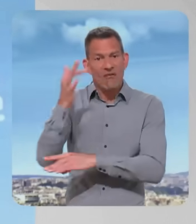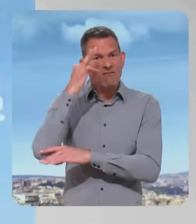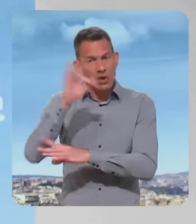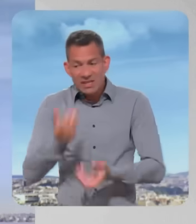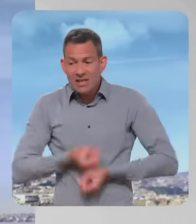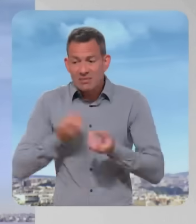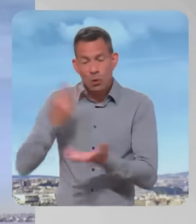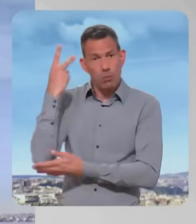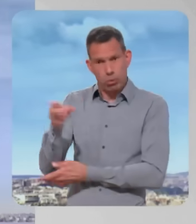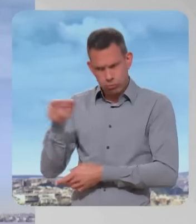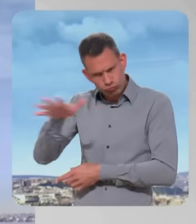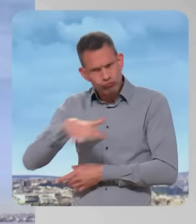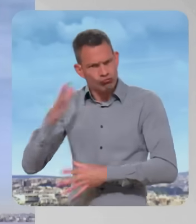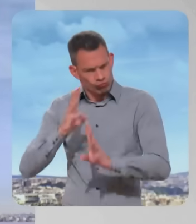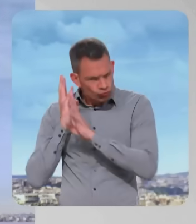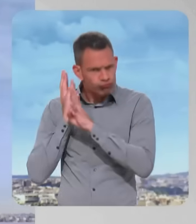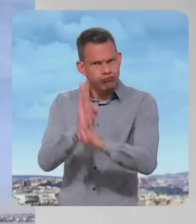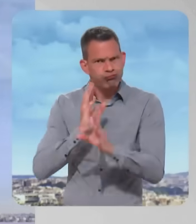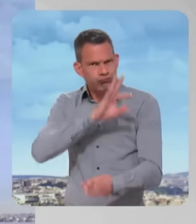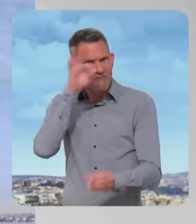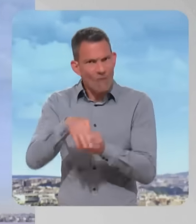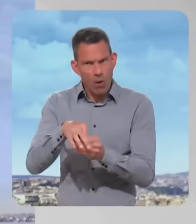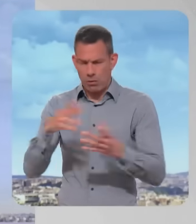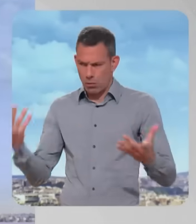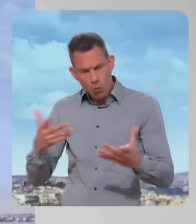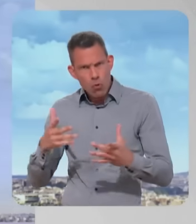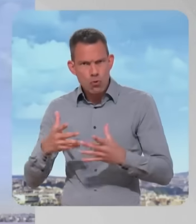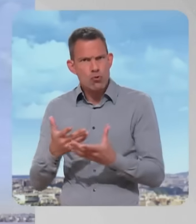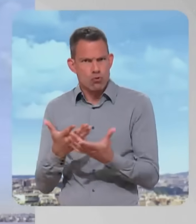T.Sotto: Il ferait un bon Premier ministre?